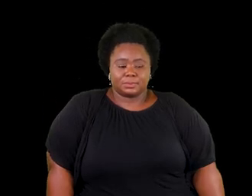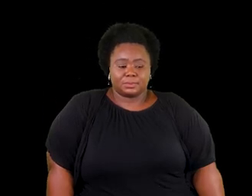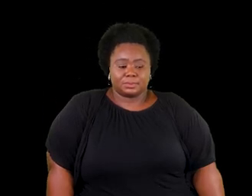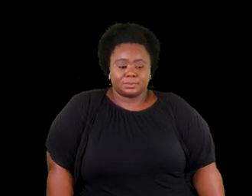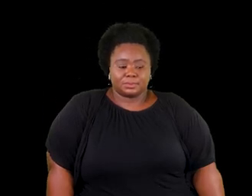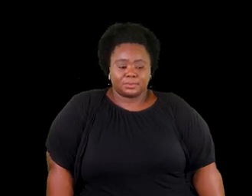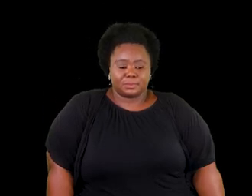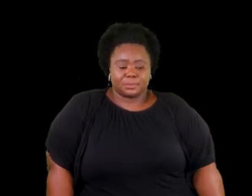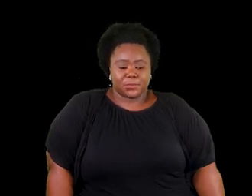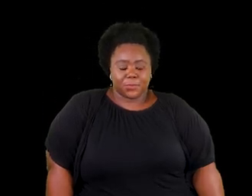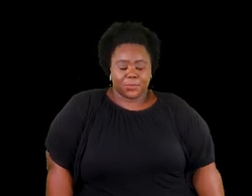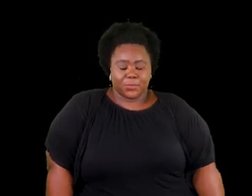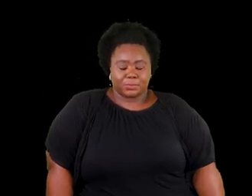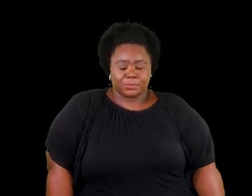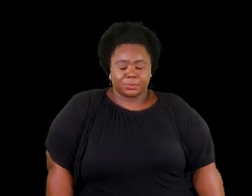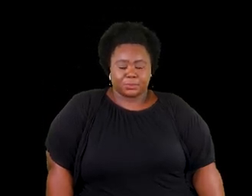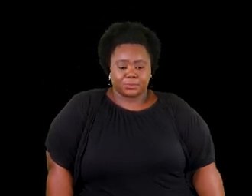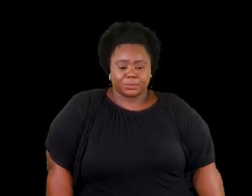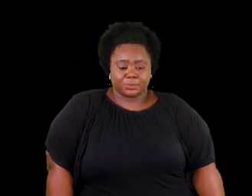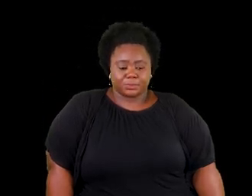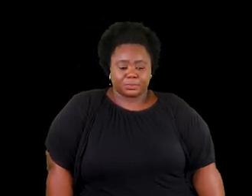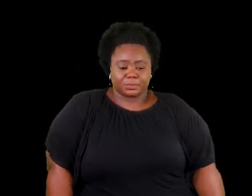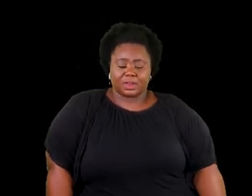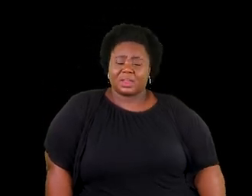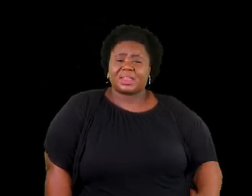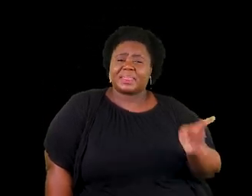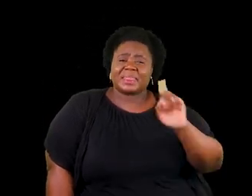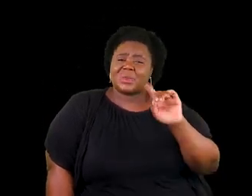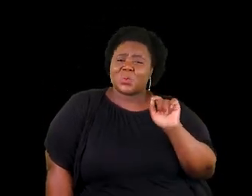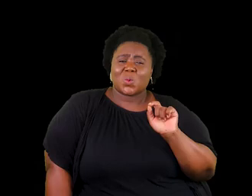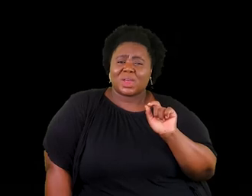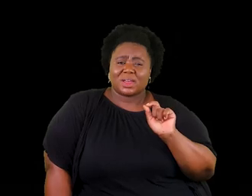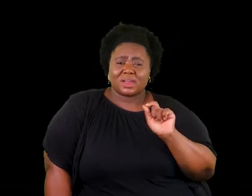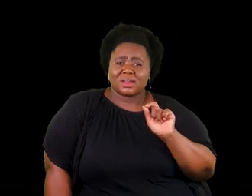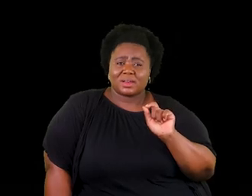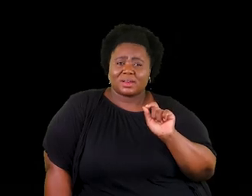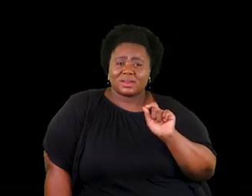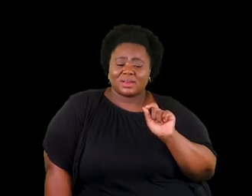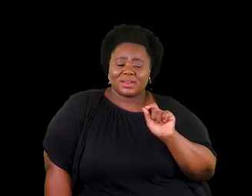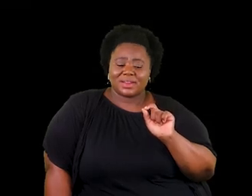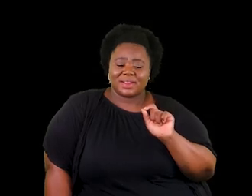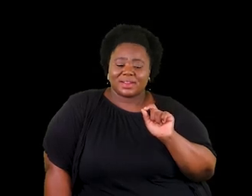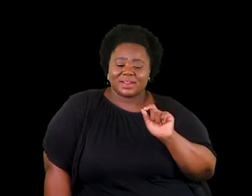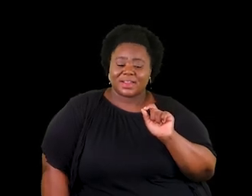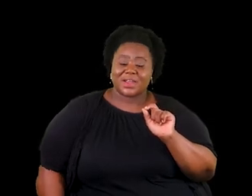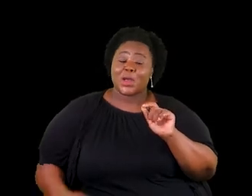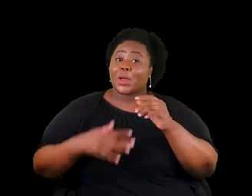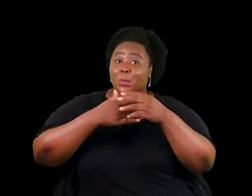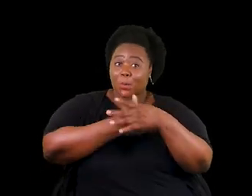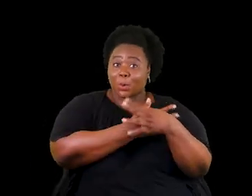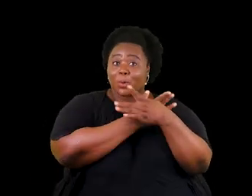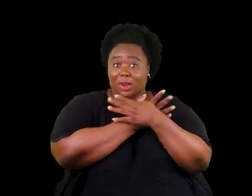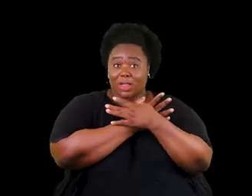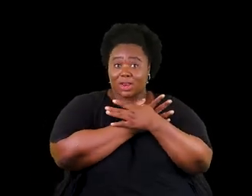(Tunica) não o que? (criança) a borboleta (Tunica) a borboleta?